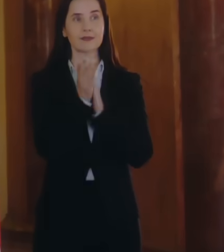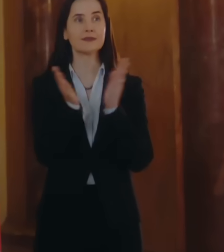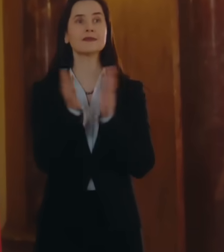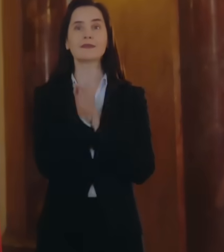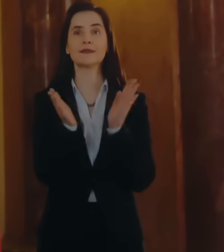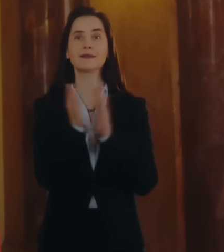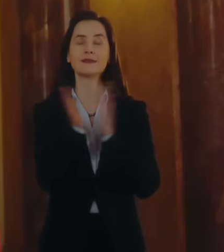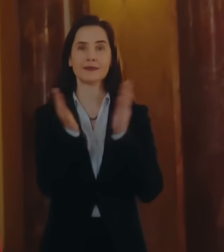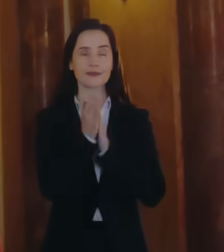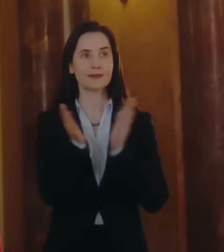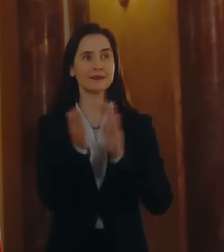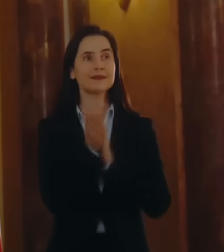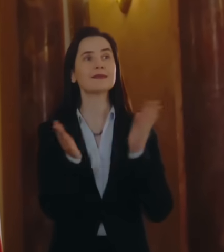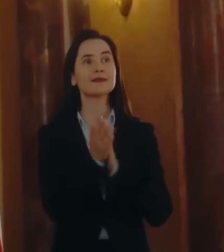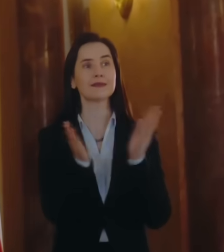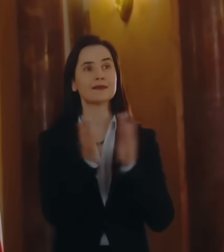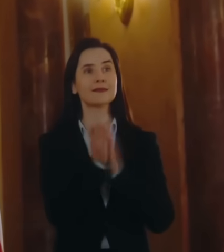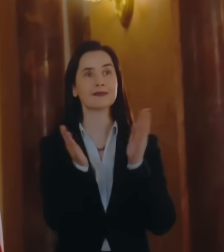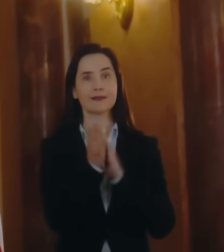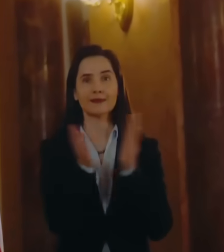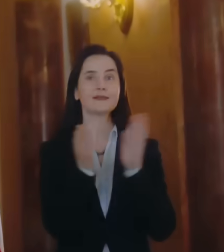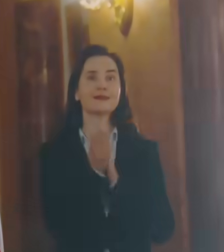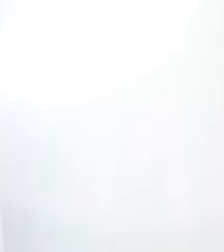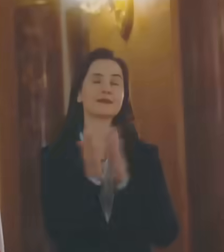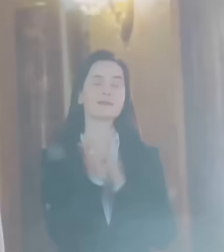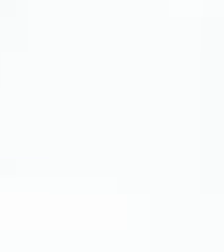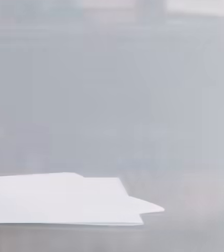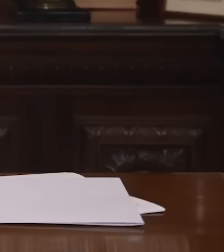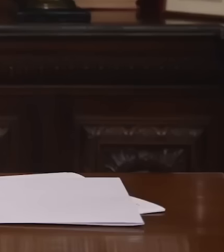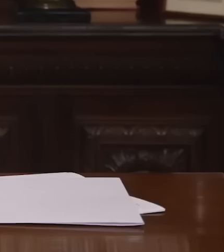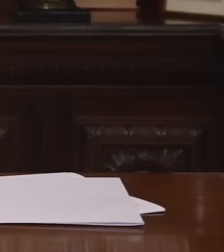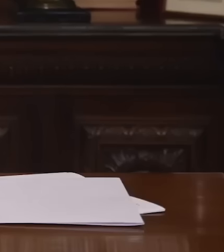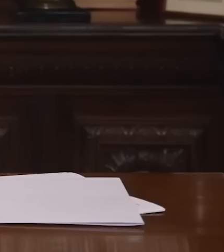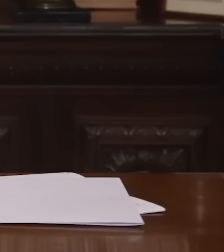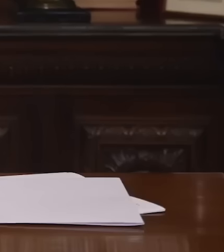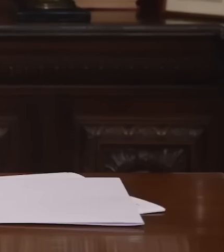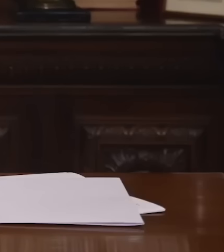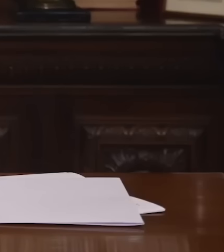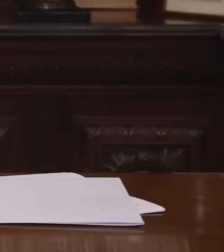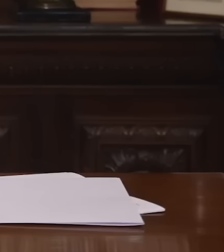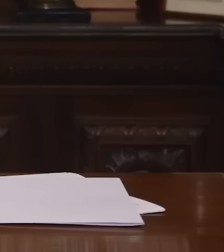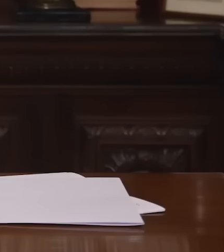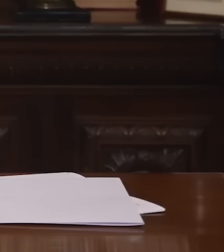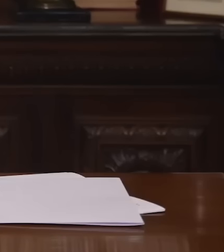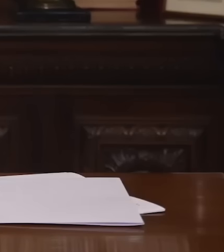de aviación bilateral. Sin miedo a Donald Trump, la presidenta Claudia Shane Bumpardo indicó que su